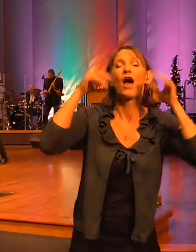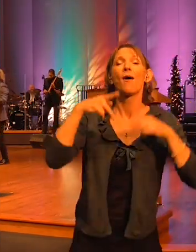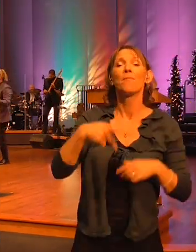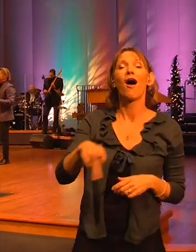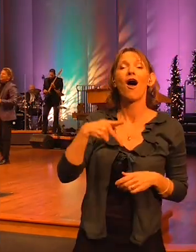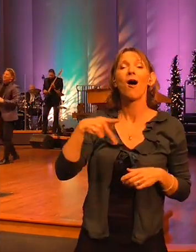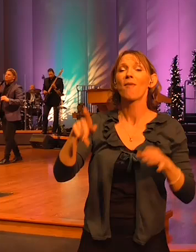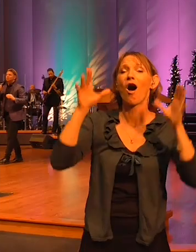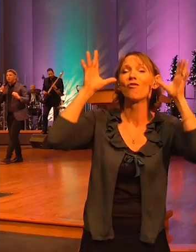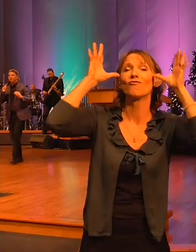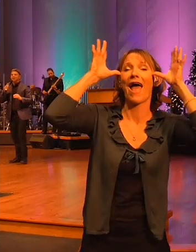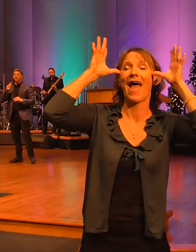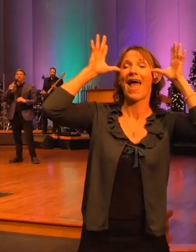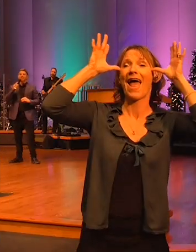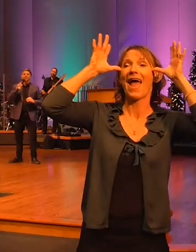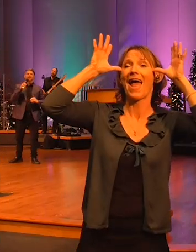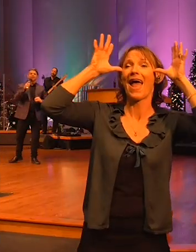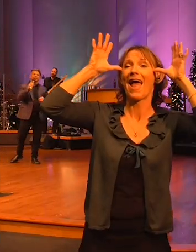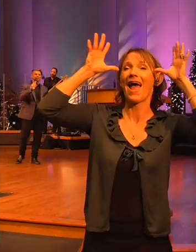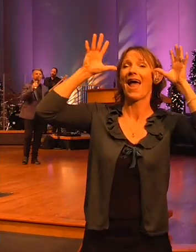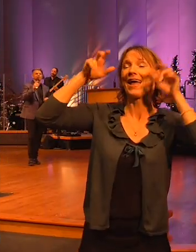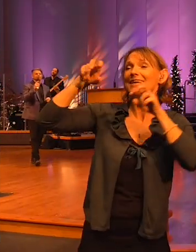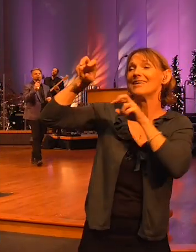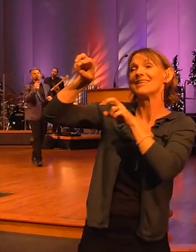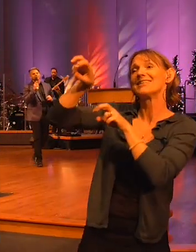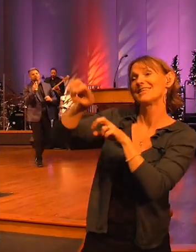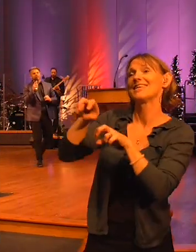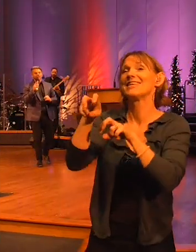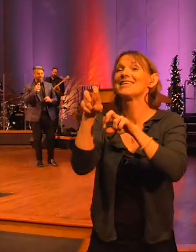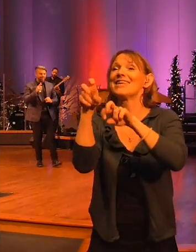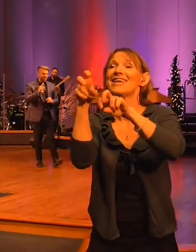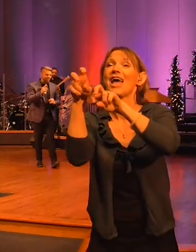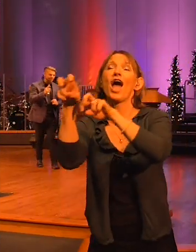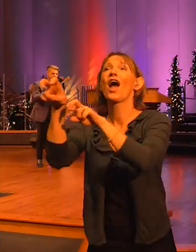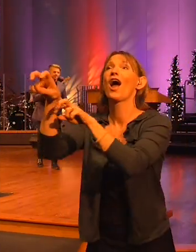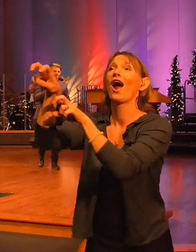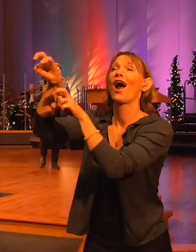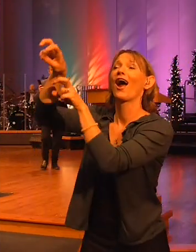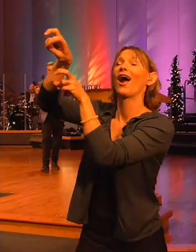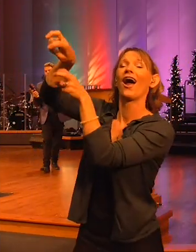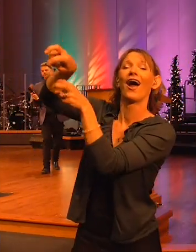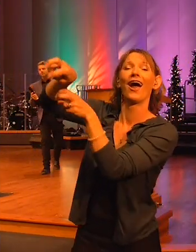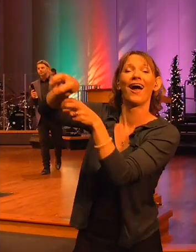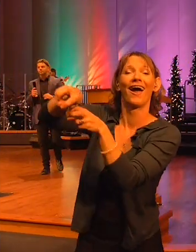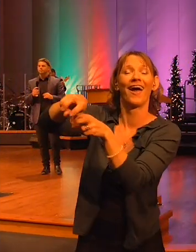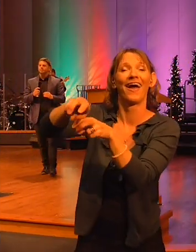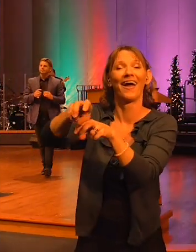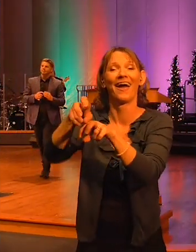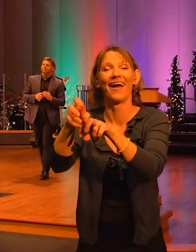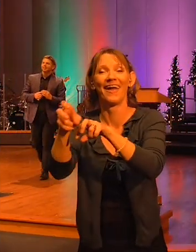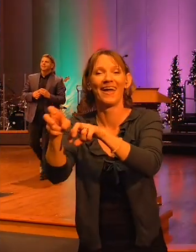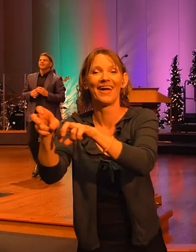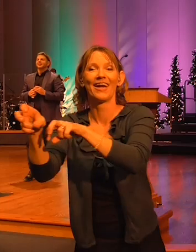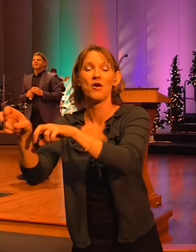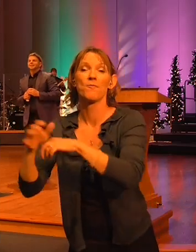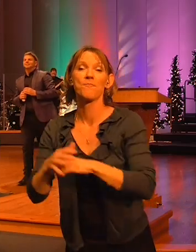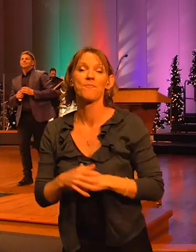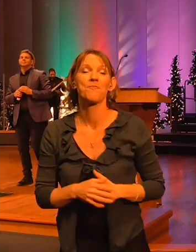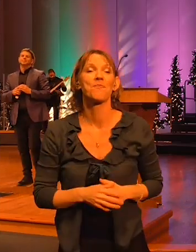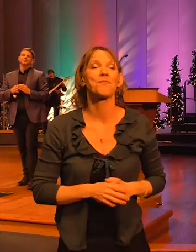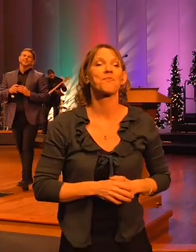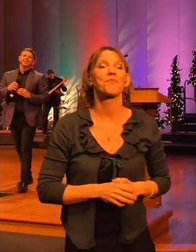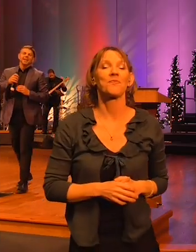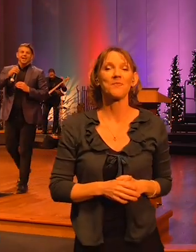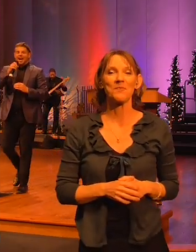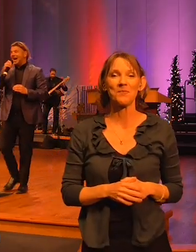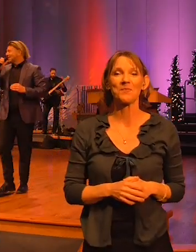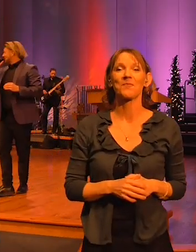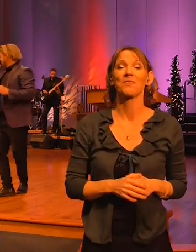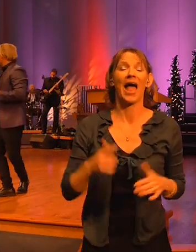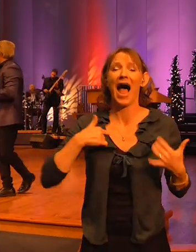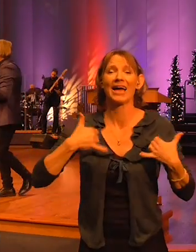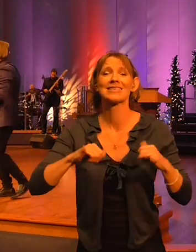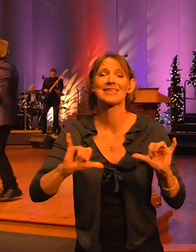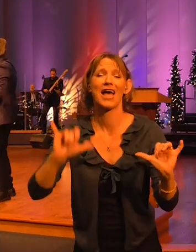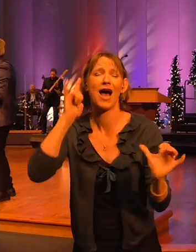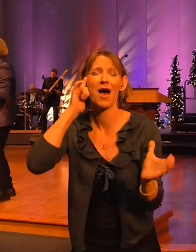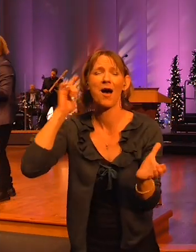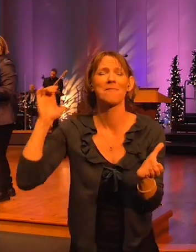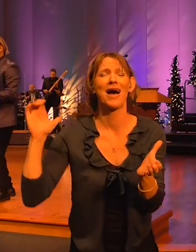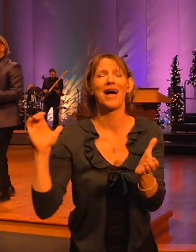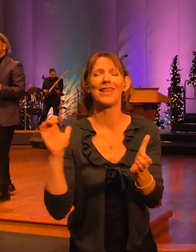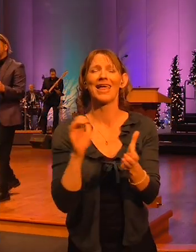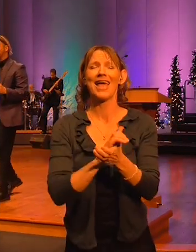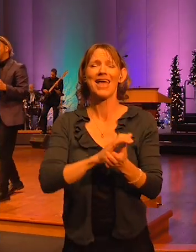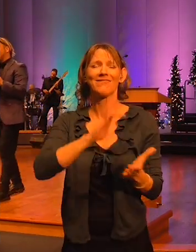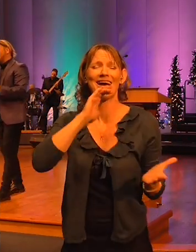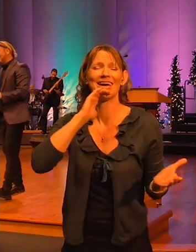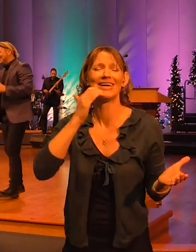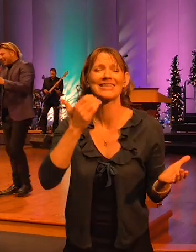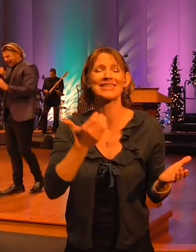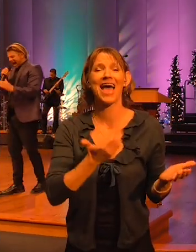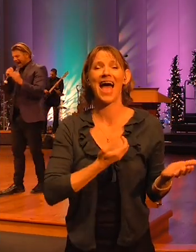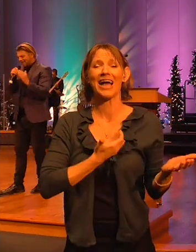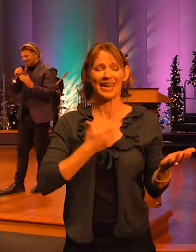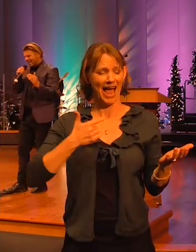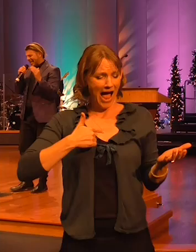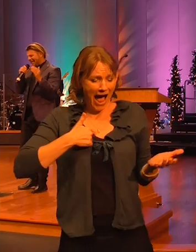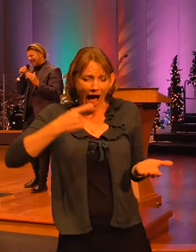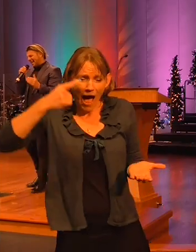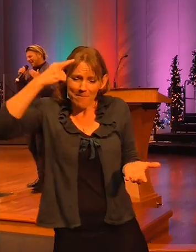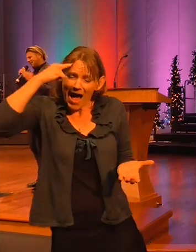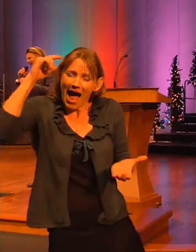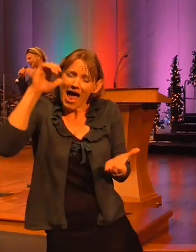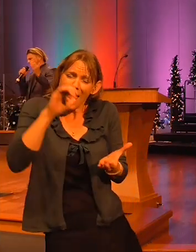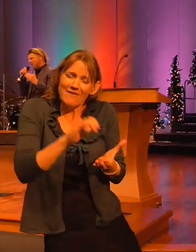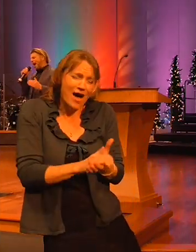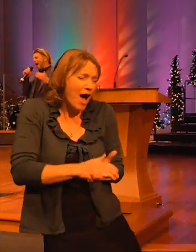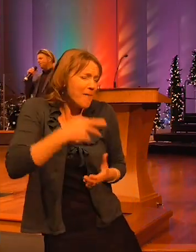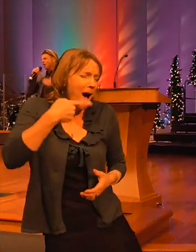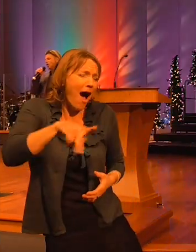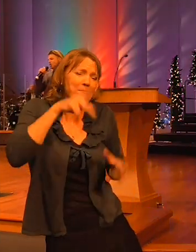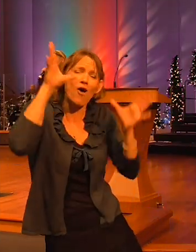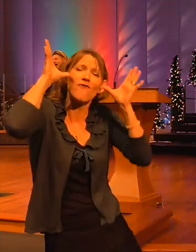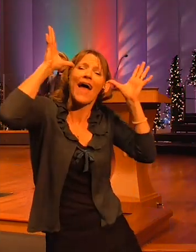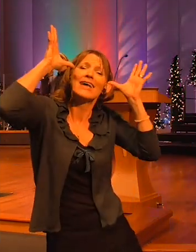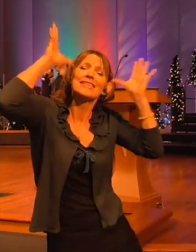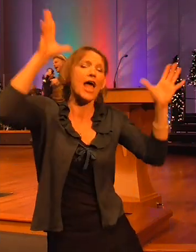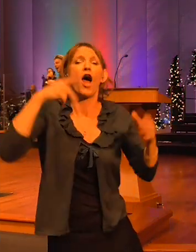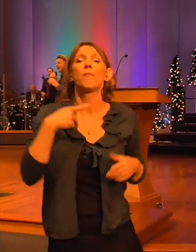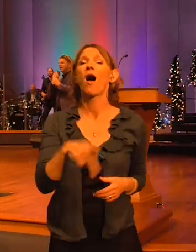[Aplausos] [Música] raineer Todavía creo en Santa ahora lo dejo por esto B